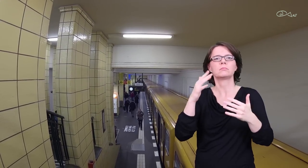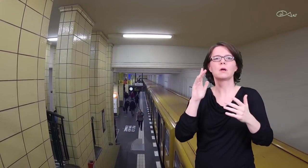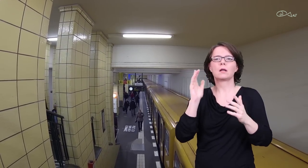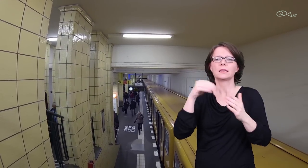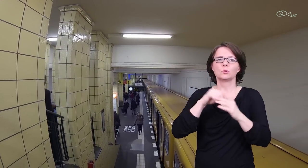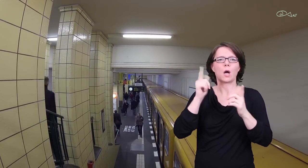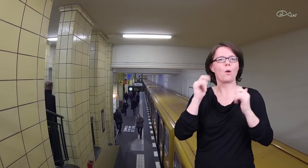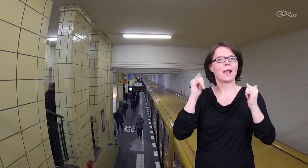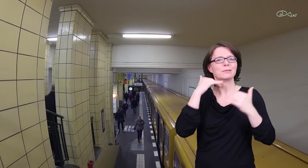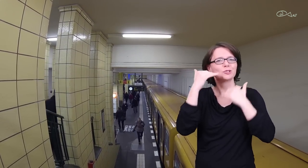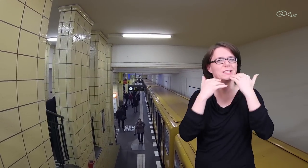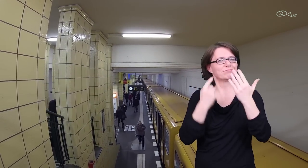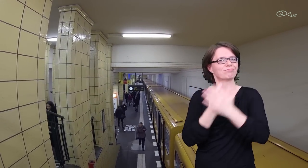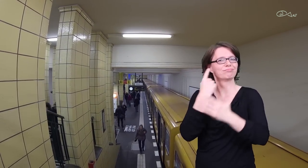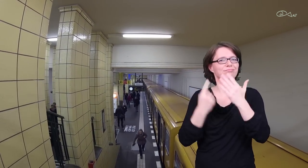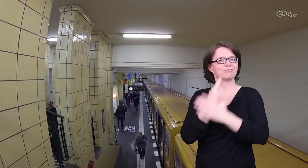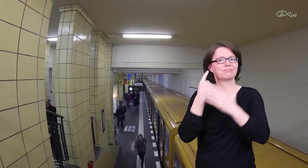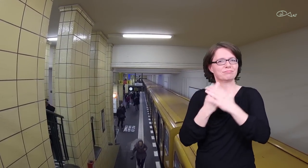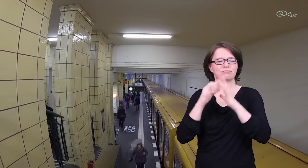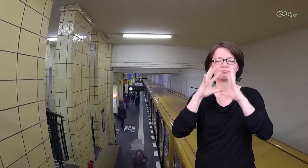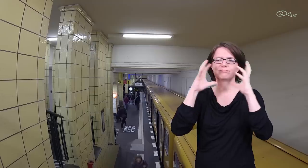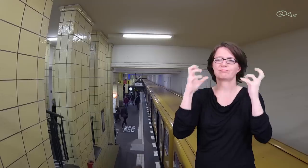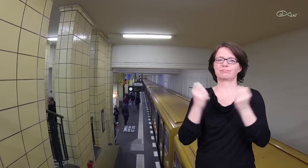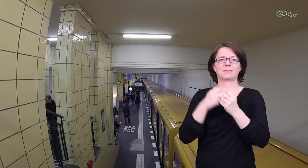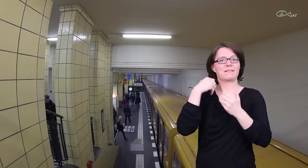Wir haben interessante Menschen und ihre Geschichten kennengelernt.